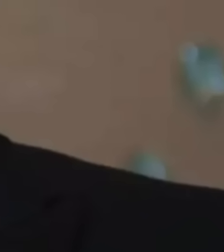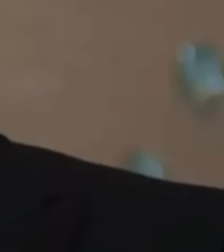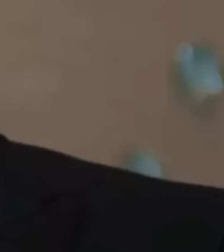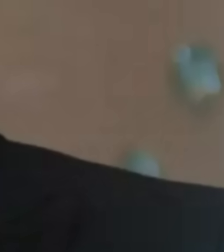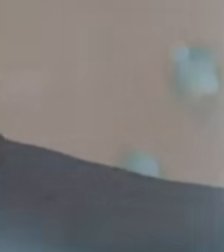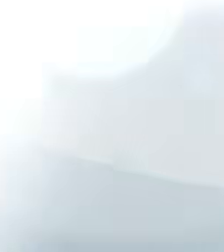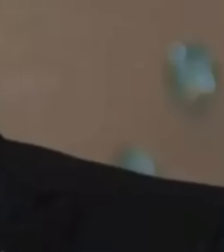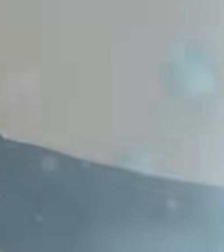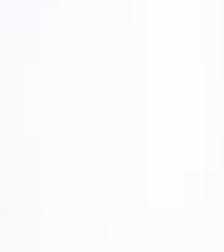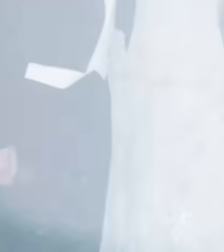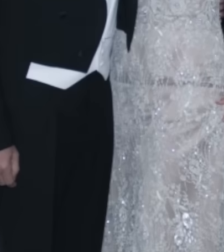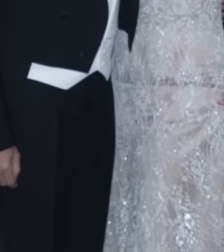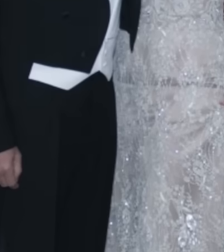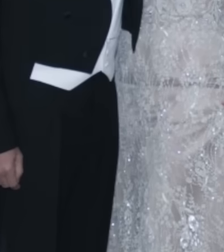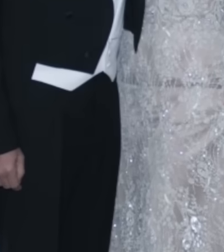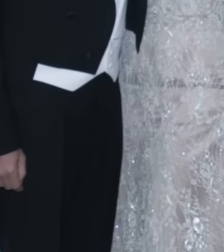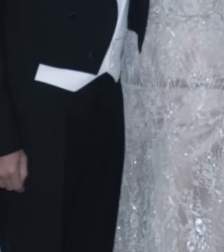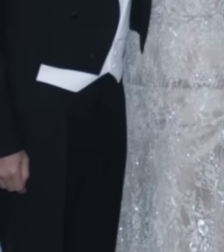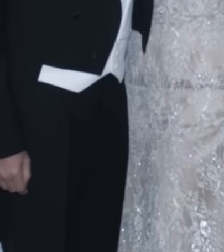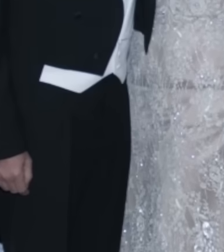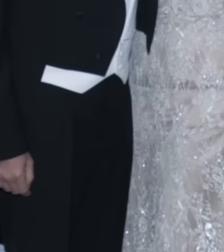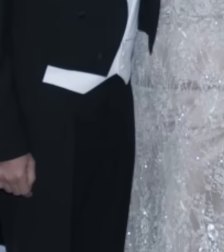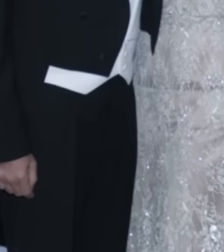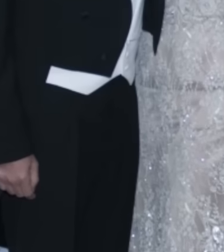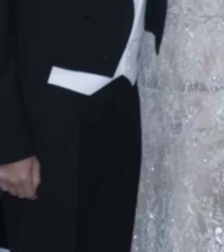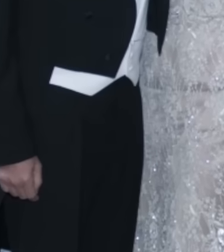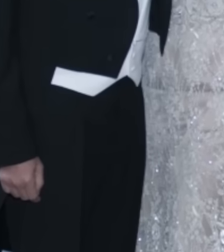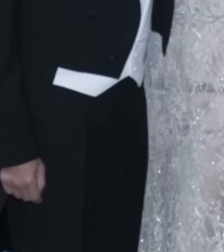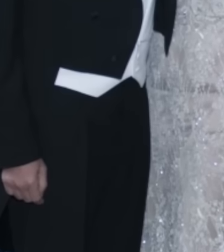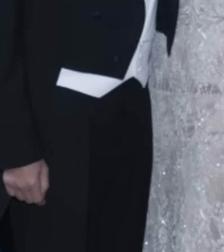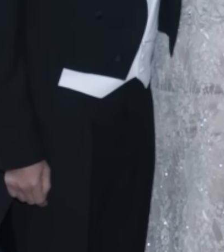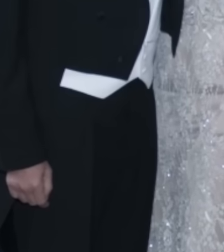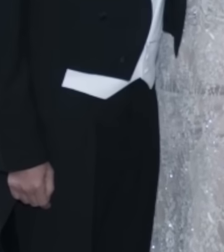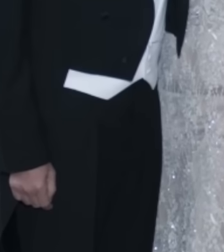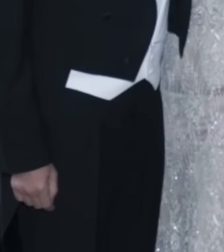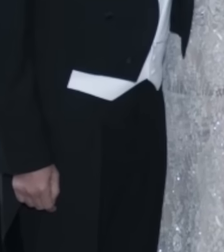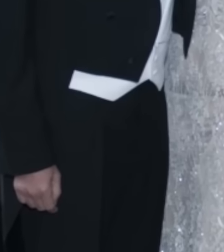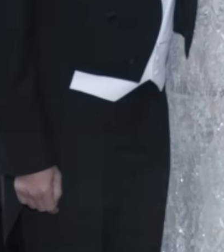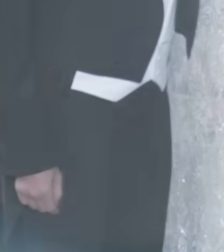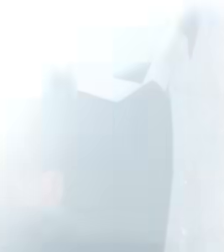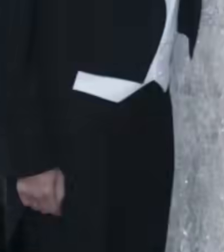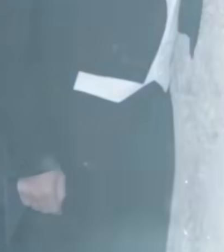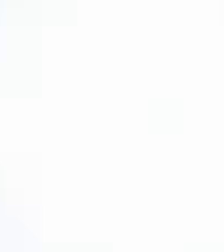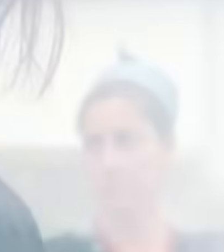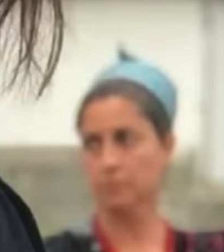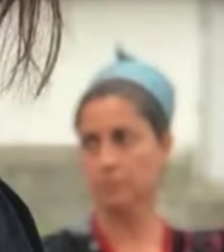que estuvo a cargo del divorcio del expresidente Enrique Peña Nieto y quien fue detenido en julio